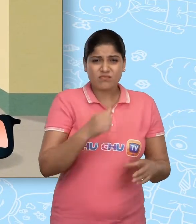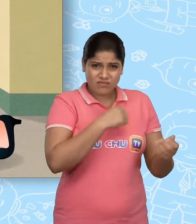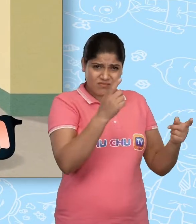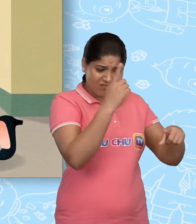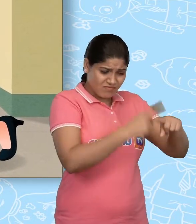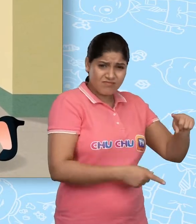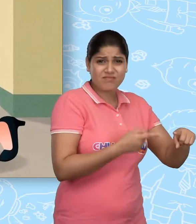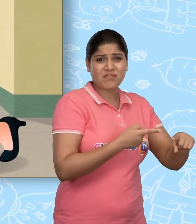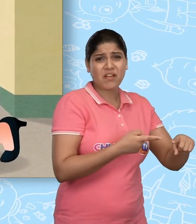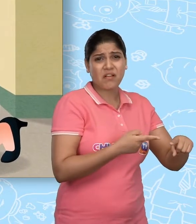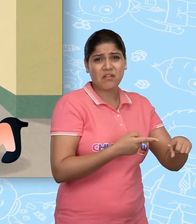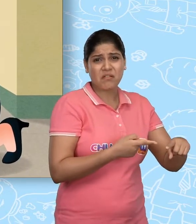मुझे तो कट लग गया है